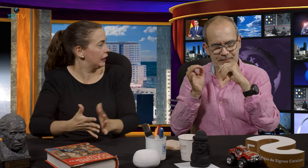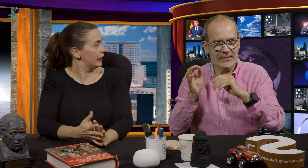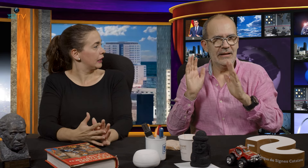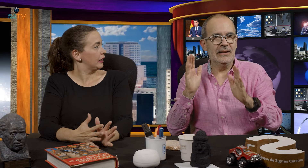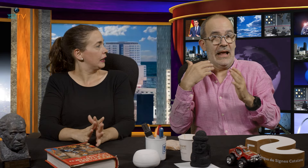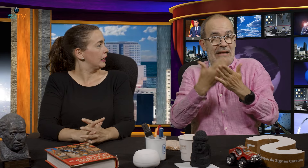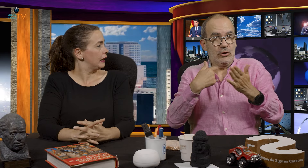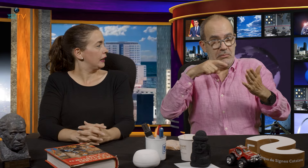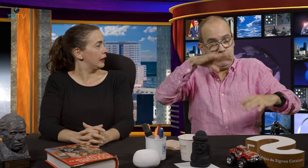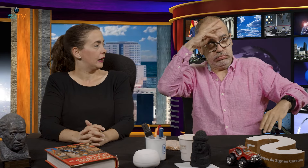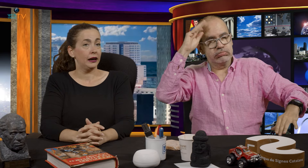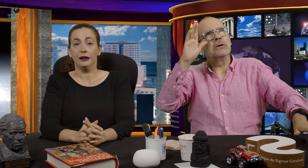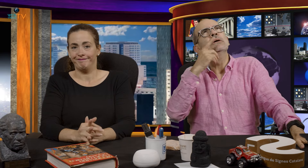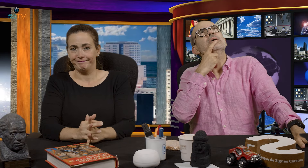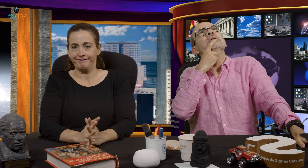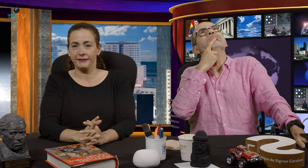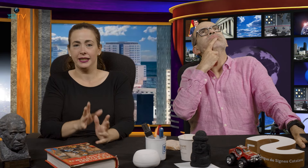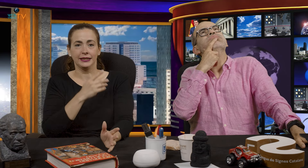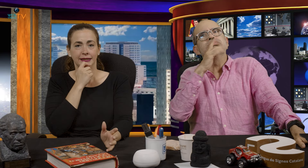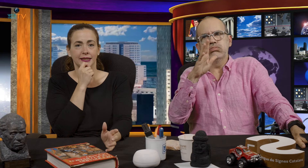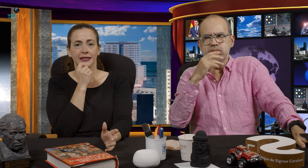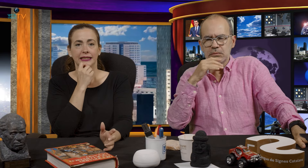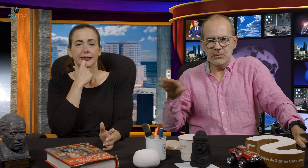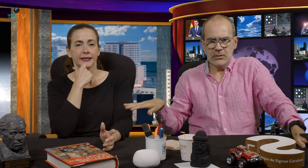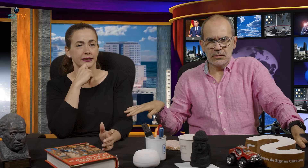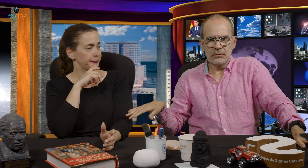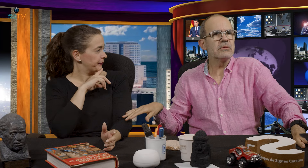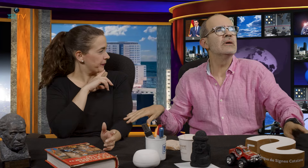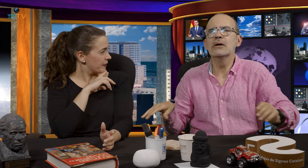Sí, sí, hasta yo mismo no me acuerdo.